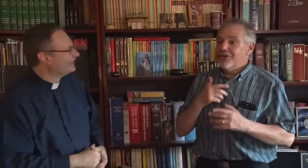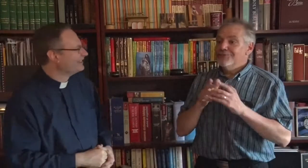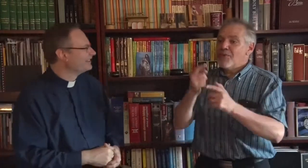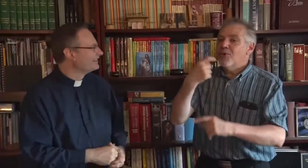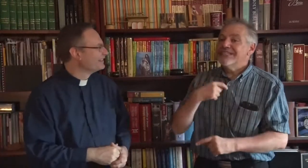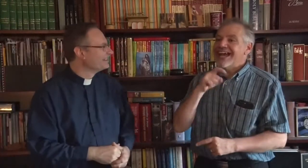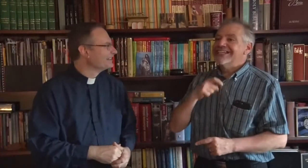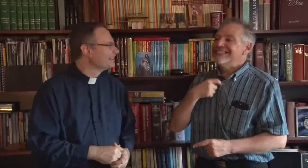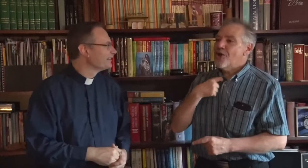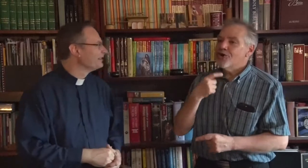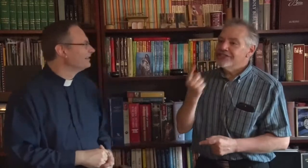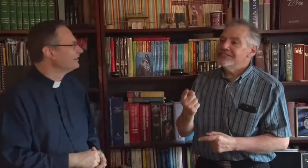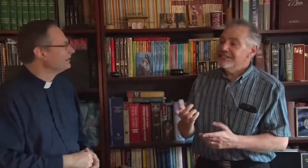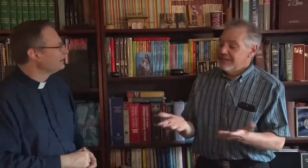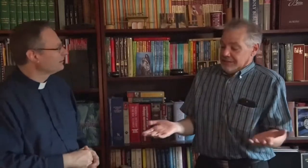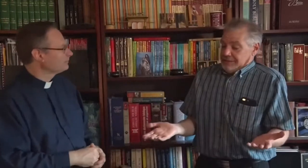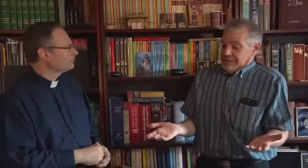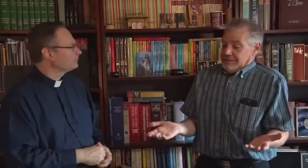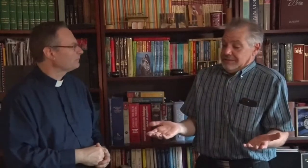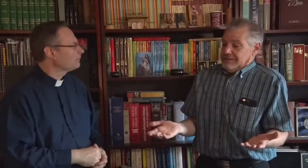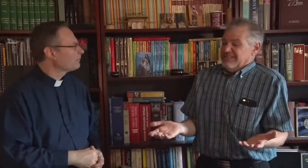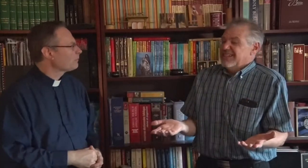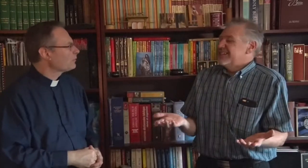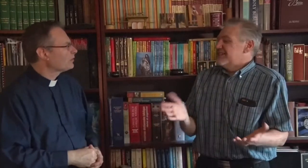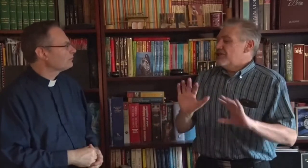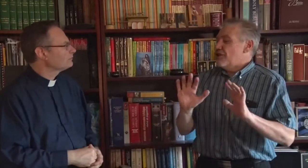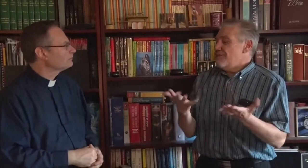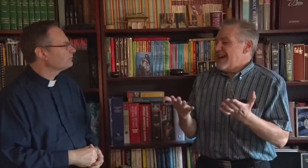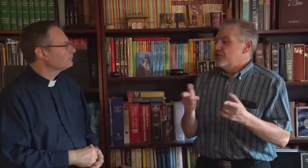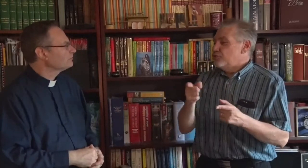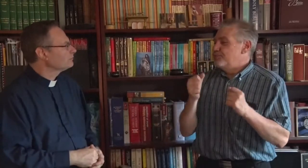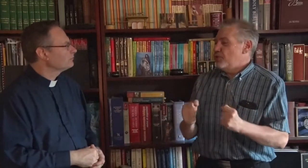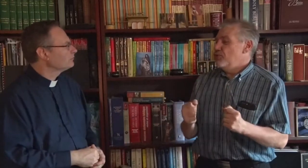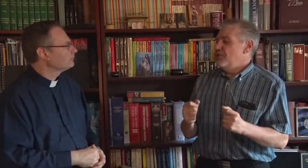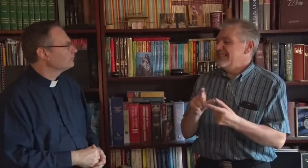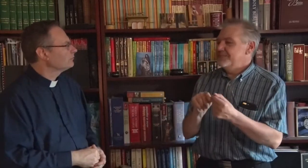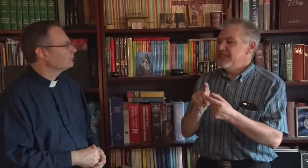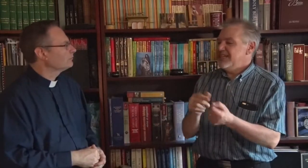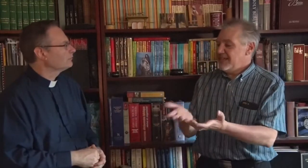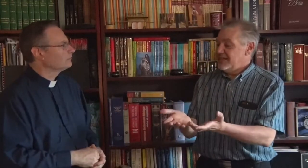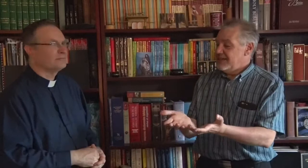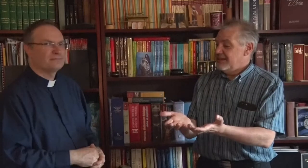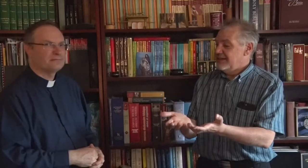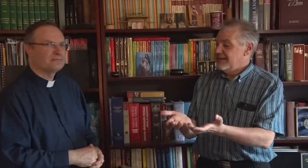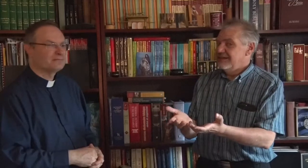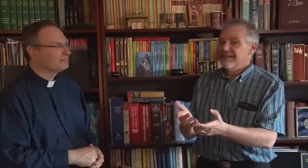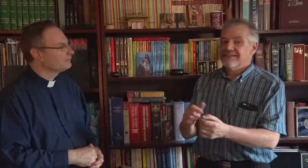Il m’a posé la question, il me dit: comment tu peux expliquer…